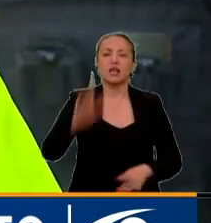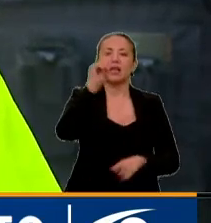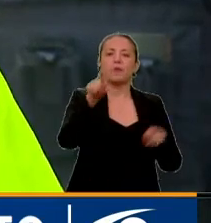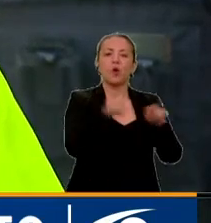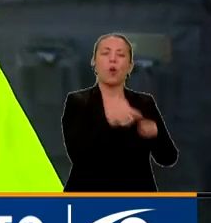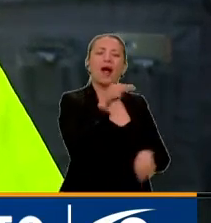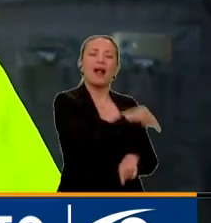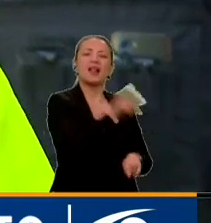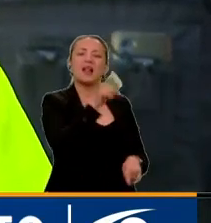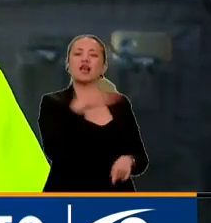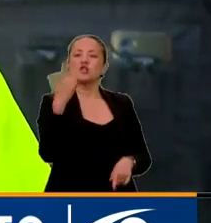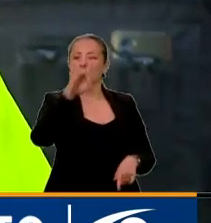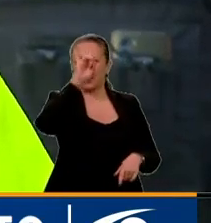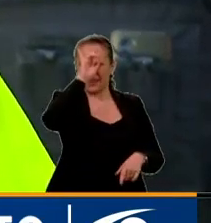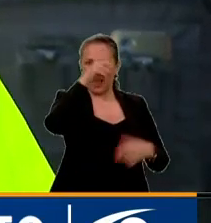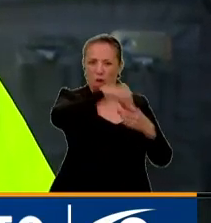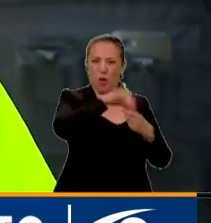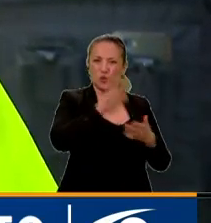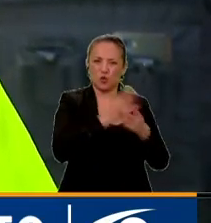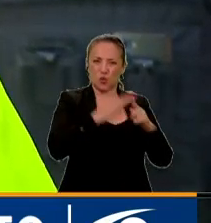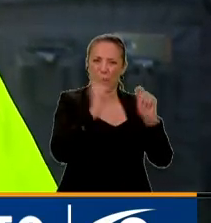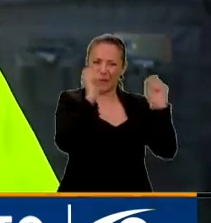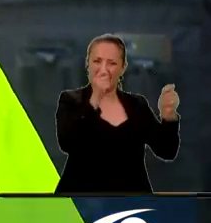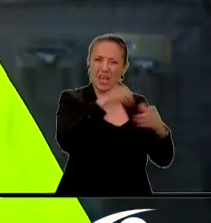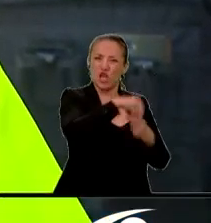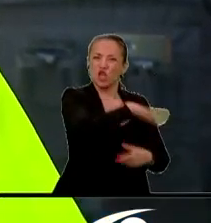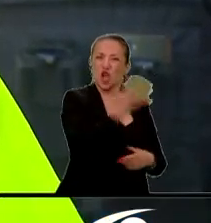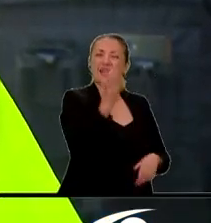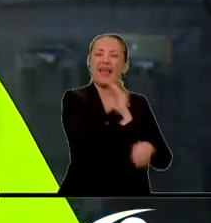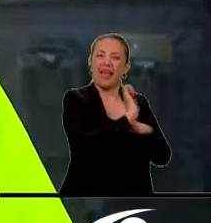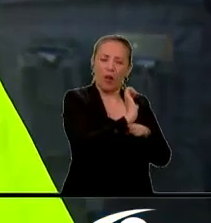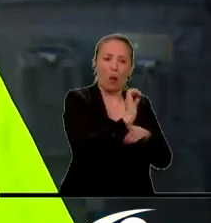con el acervo probatorio para las órdenes de captura, de frontera para la Policía Nacional, y eso queda de